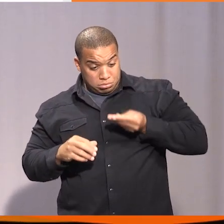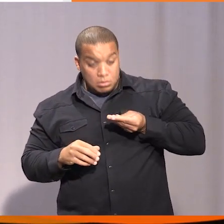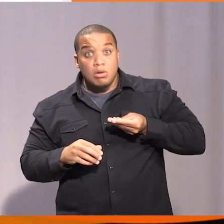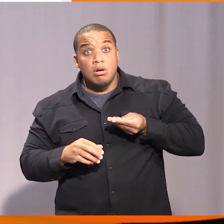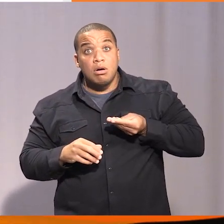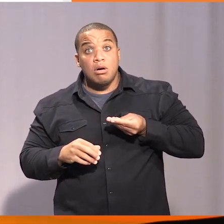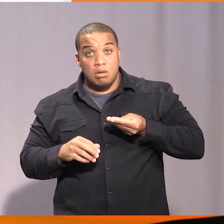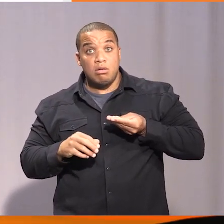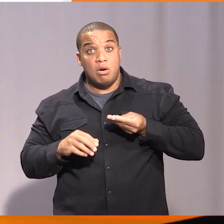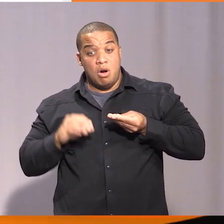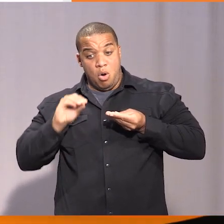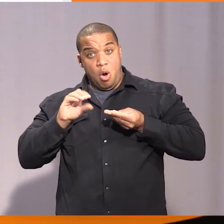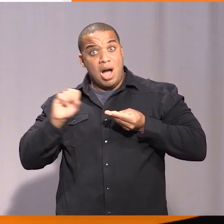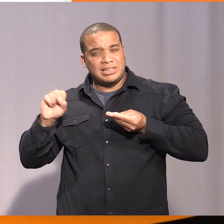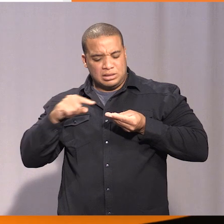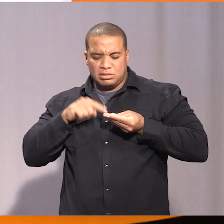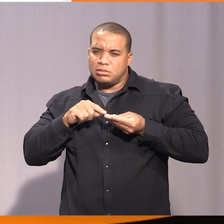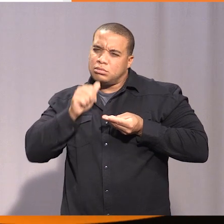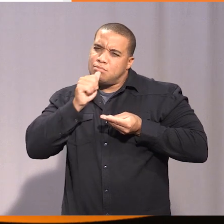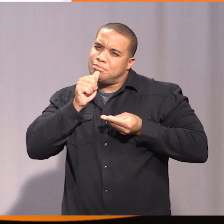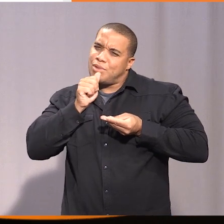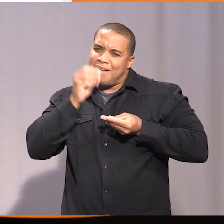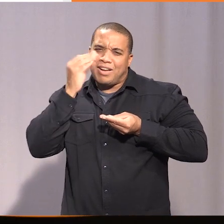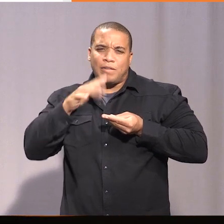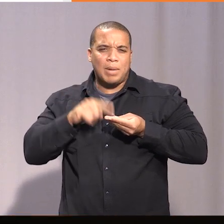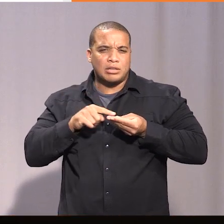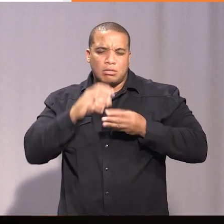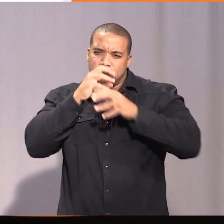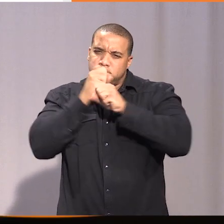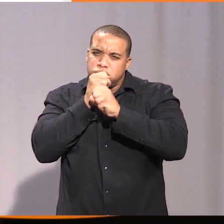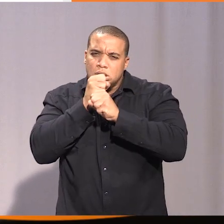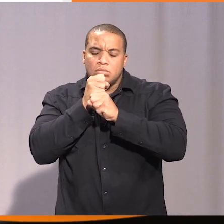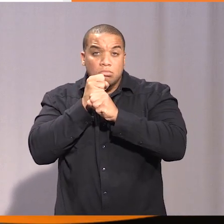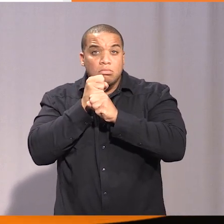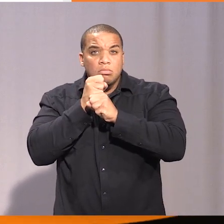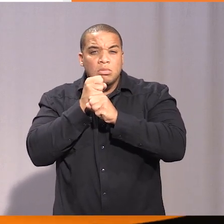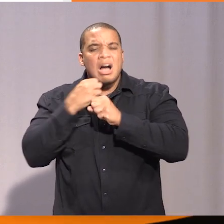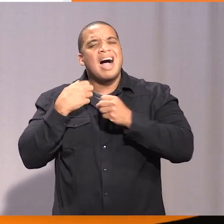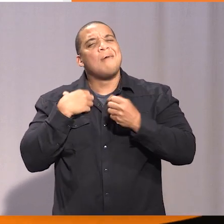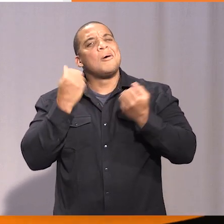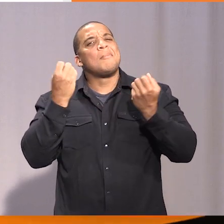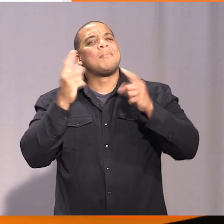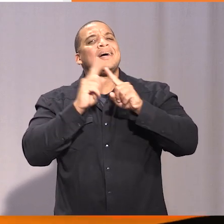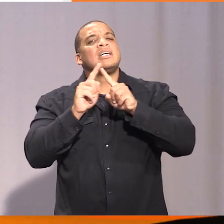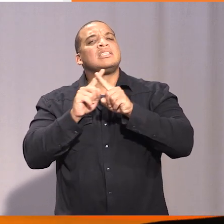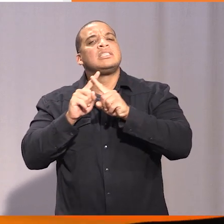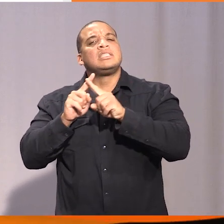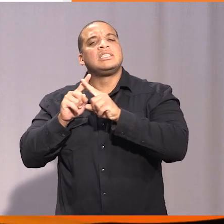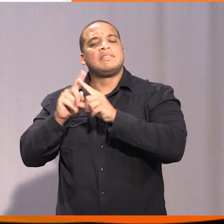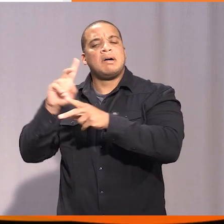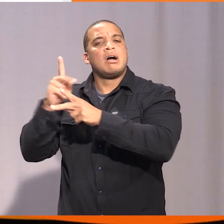Toda la información que nos entregan se manejará de manera privada y confidencial. Pueden mandarnos diferentes tipos de documentación.